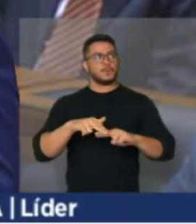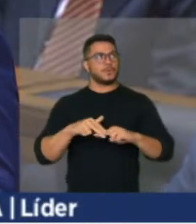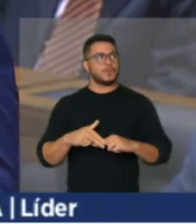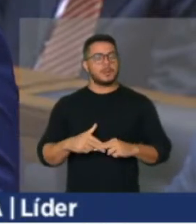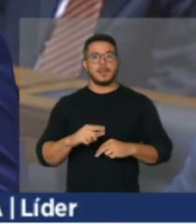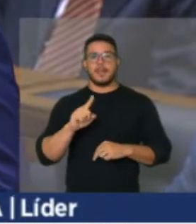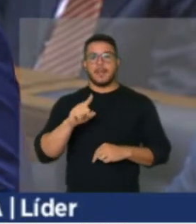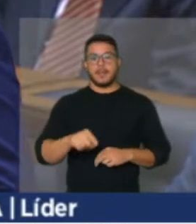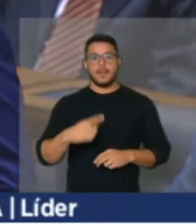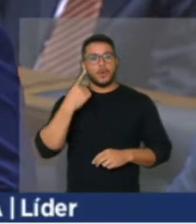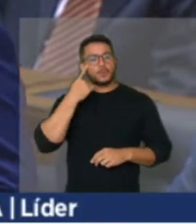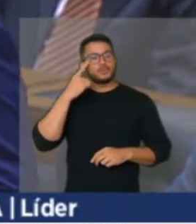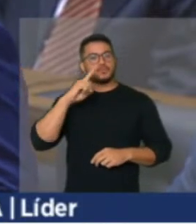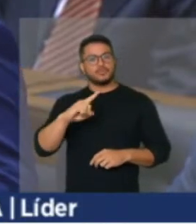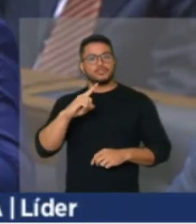DIA DOS PREFEITOS. O NOSSO PROGRESSISTAS IRÁORIENTAR O